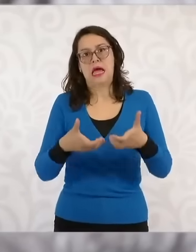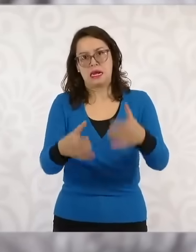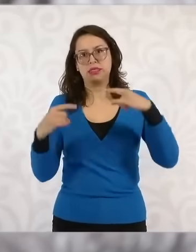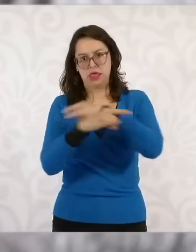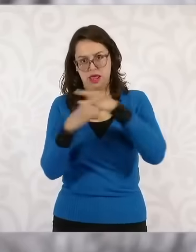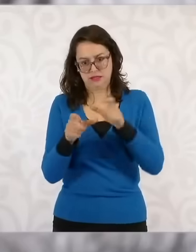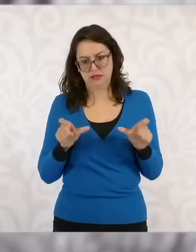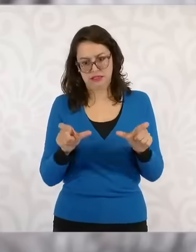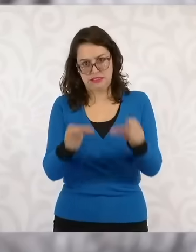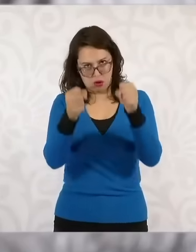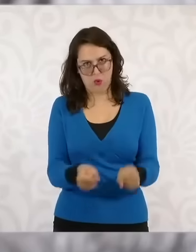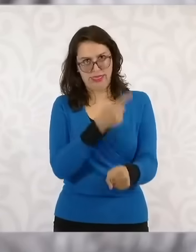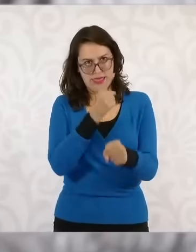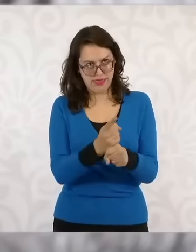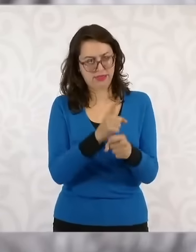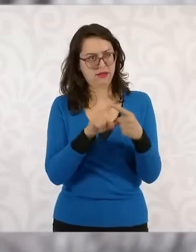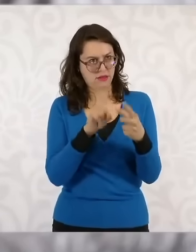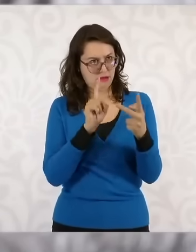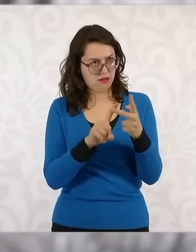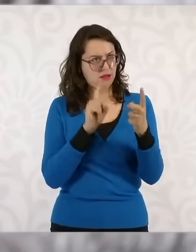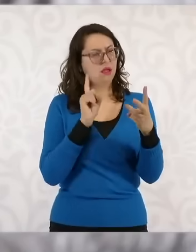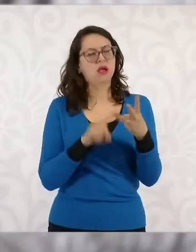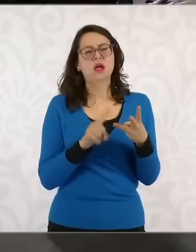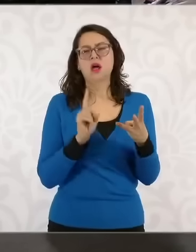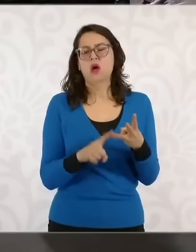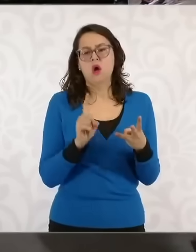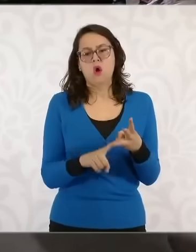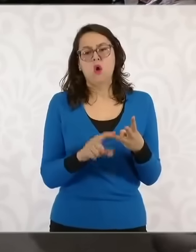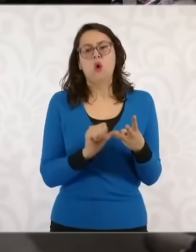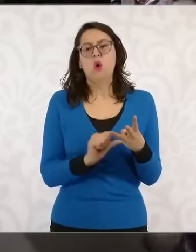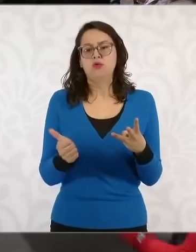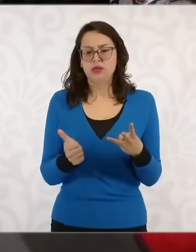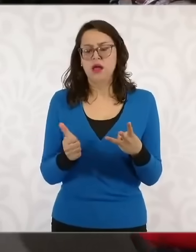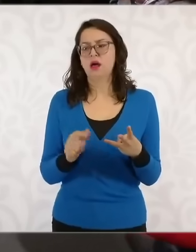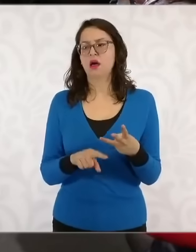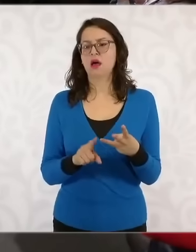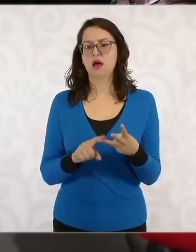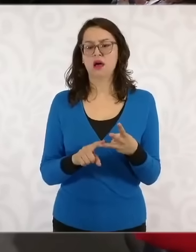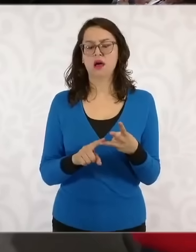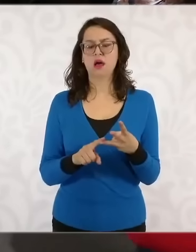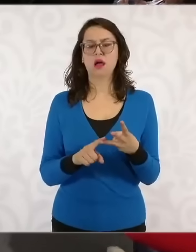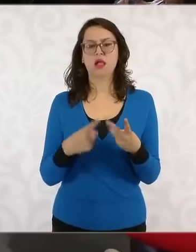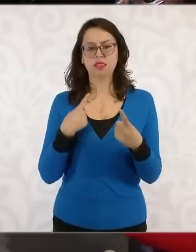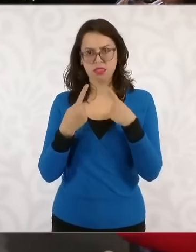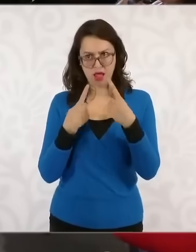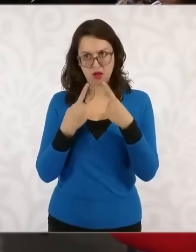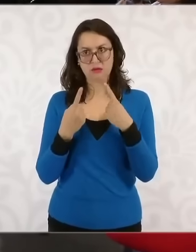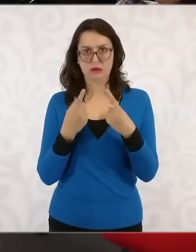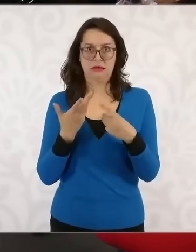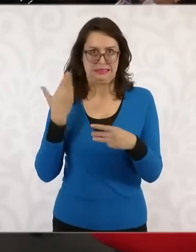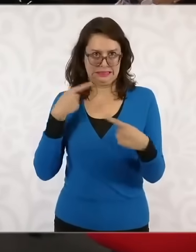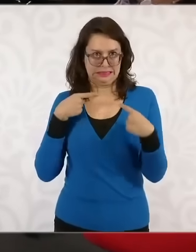Y la otra eh también el otro digamos eh la otra atención que tuvimos para el grupo de